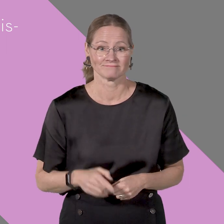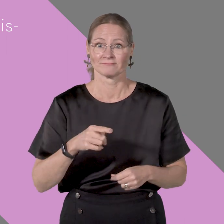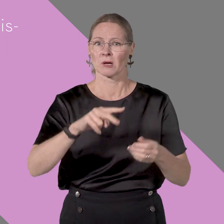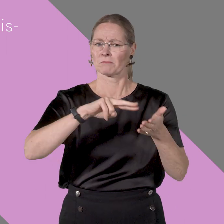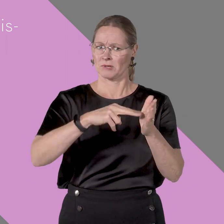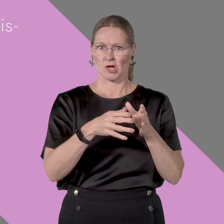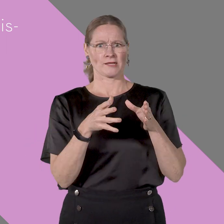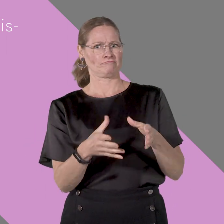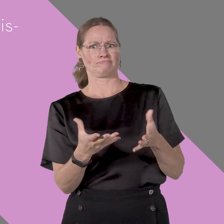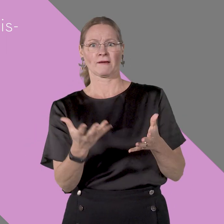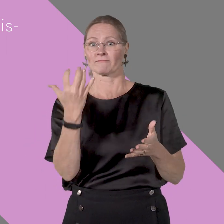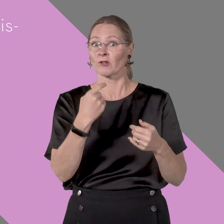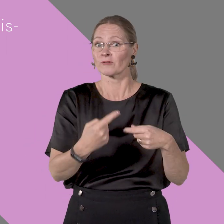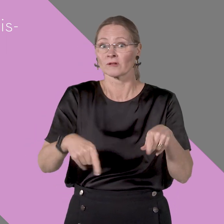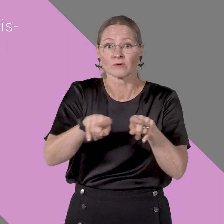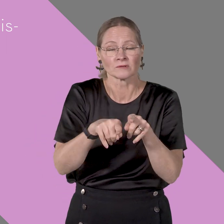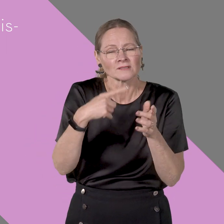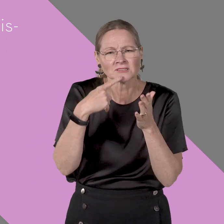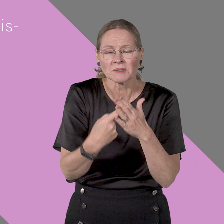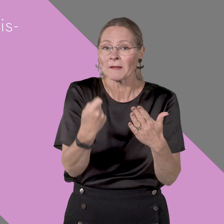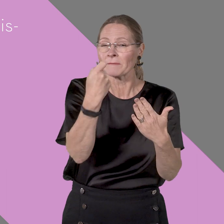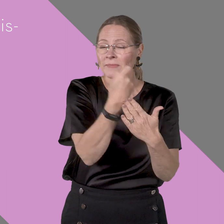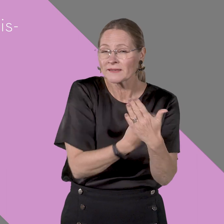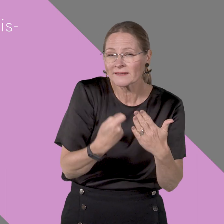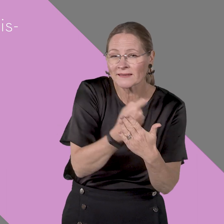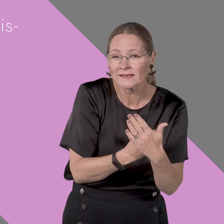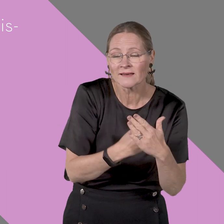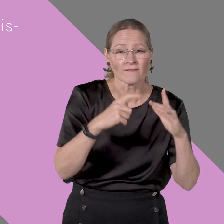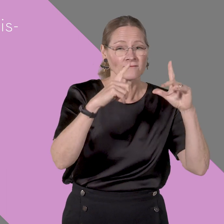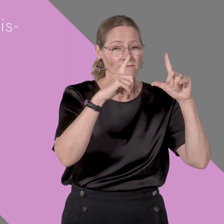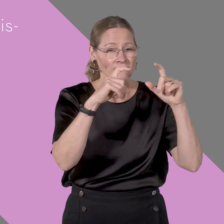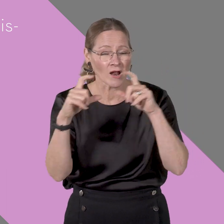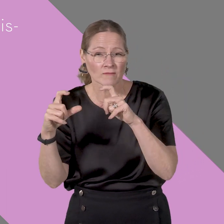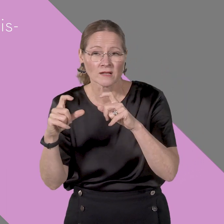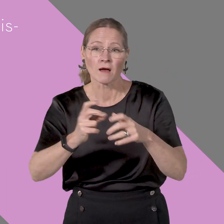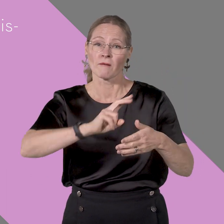Projektin voi toteuttaa esimerkiksi piirtäen, valokuvaten, -